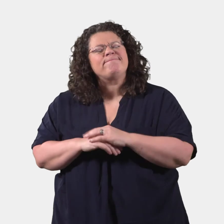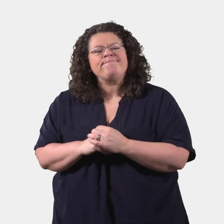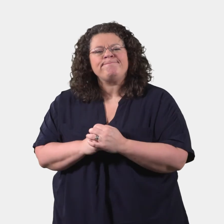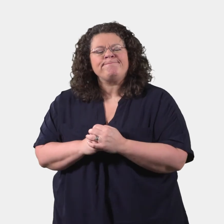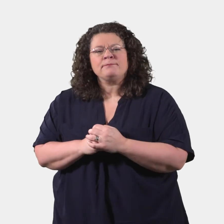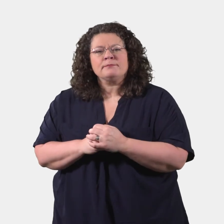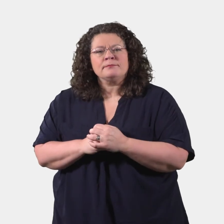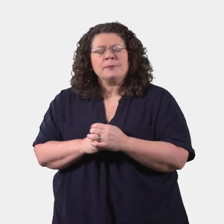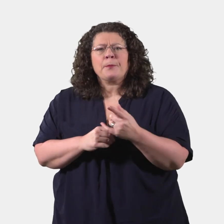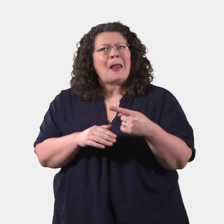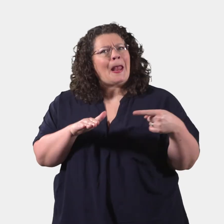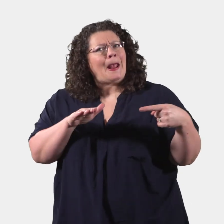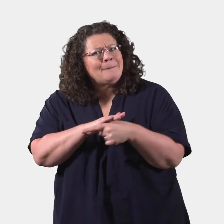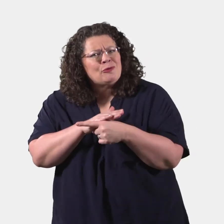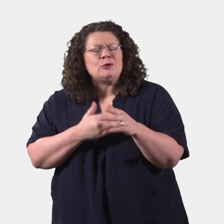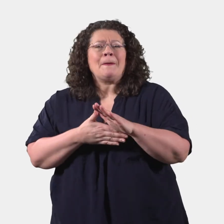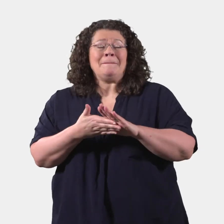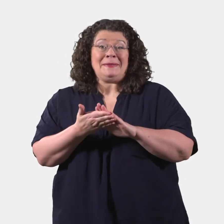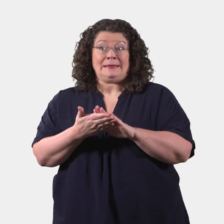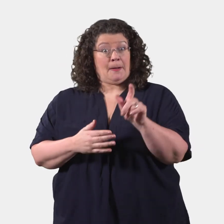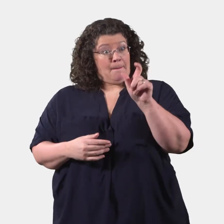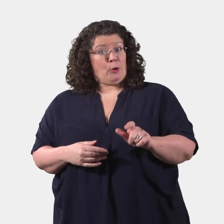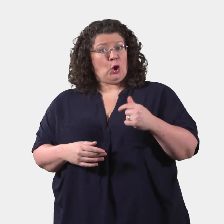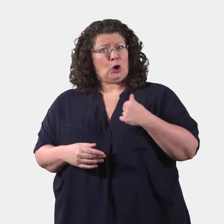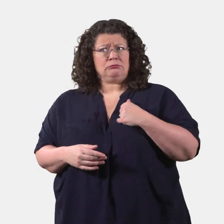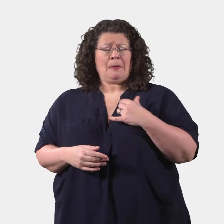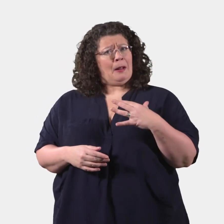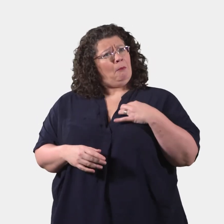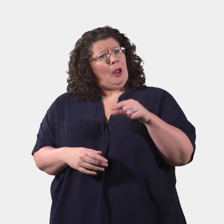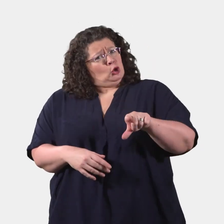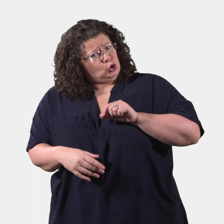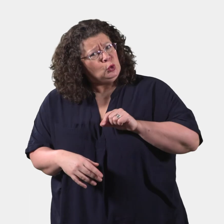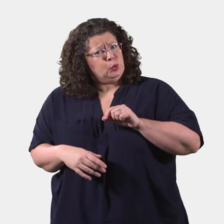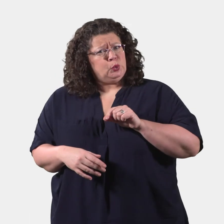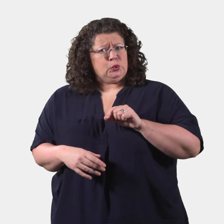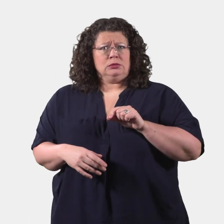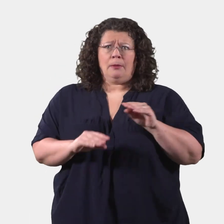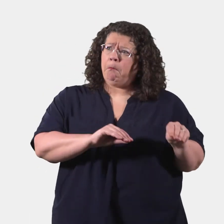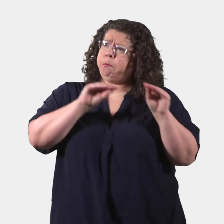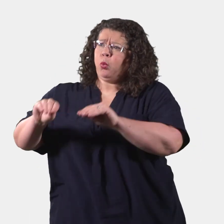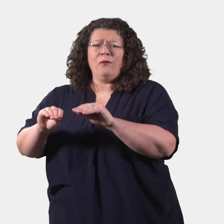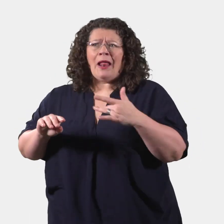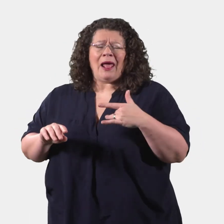Mewnfudo yw pan fydd person yn dewis byw mewn gwlad arall. Rheolau i bobl sydd wedi dewis byw mewn gwlad